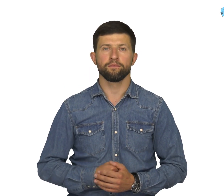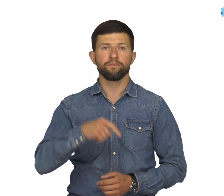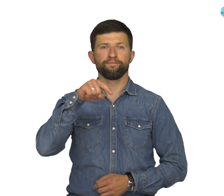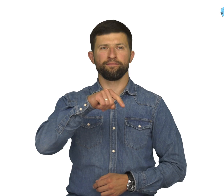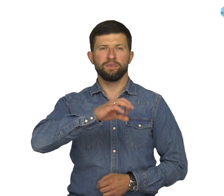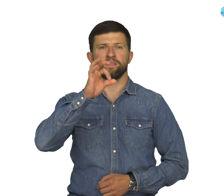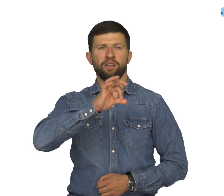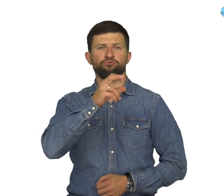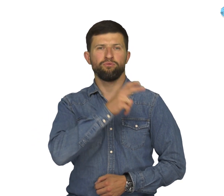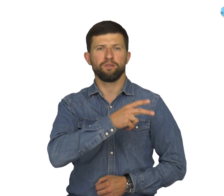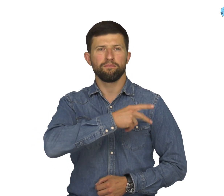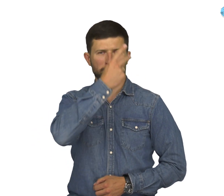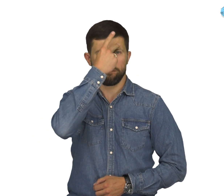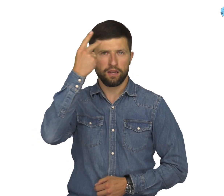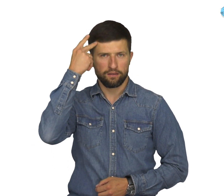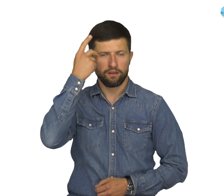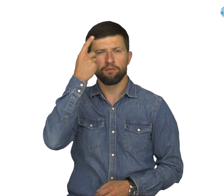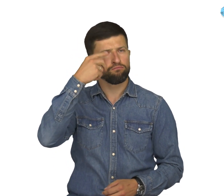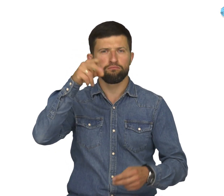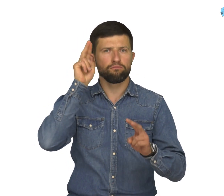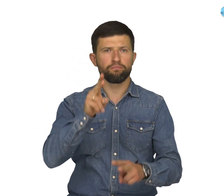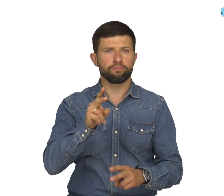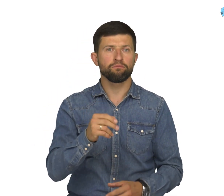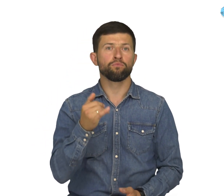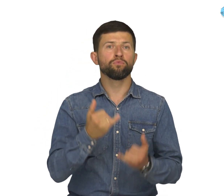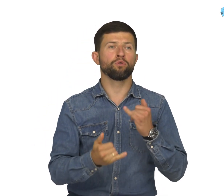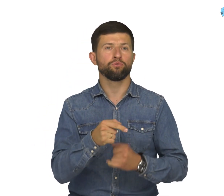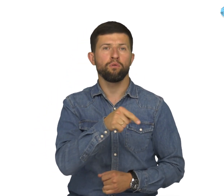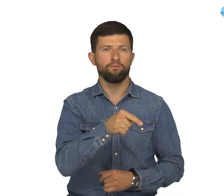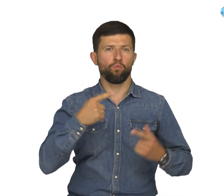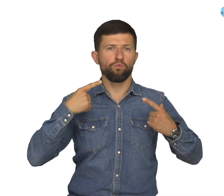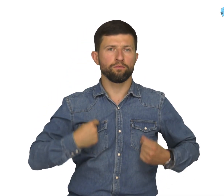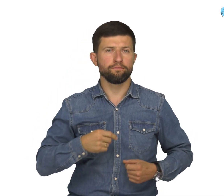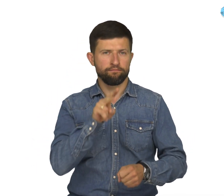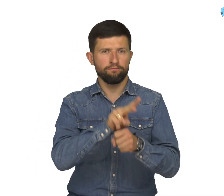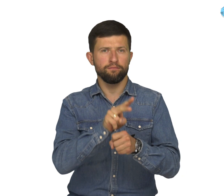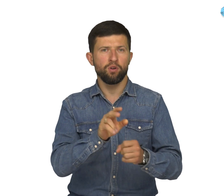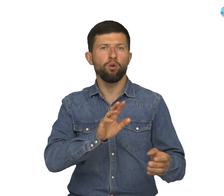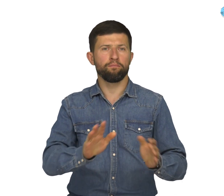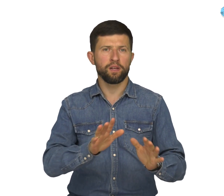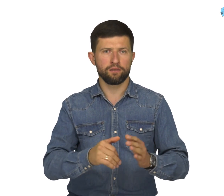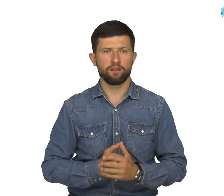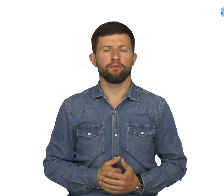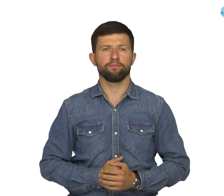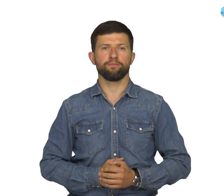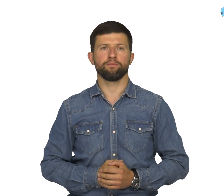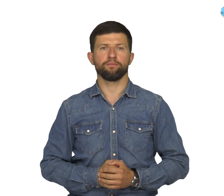Świadczenie pielęgnacyjne nie przysługuje, jeżeli: 1) osoba sprawująca opiekę: